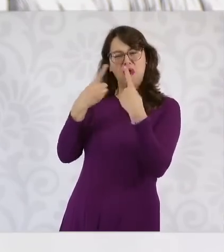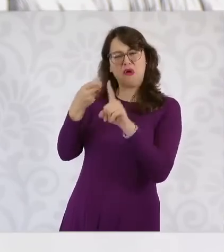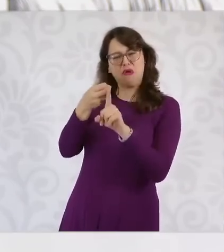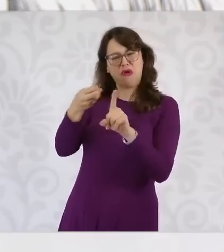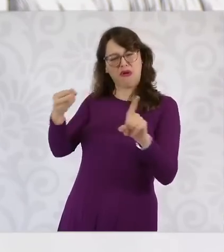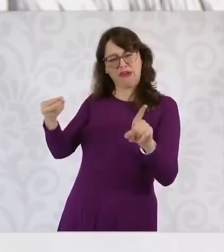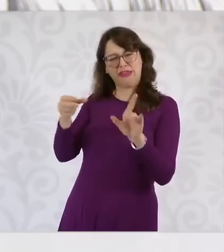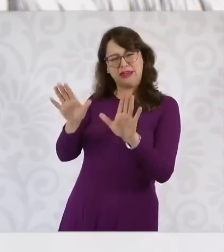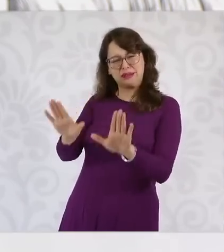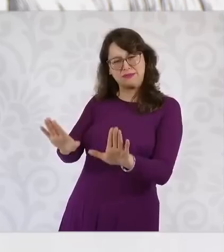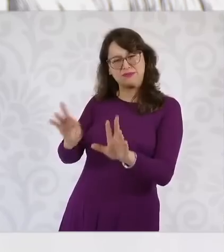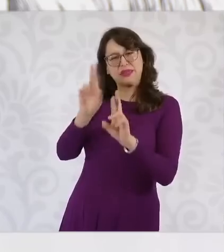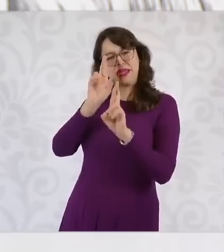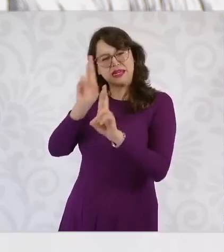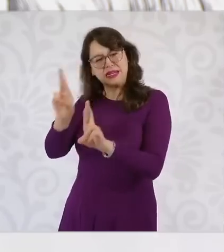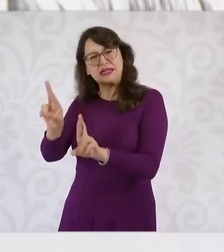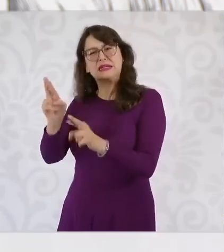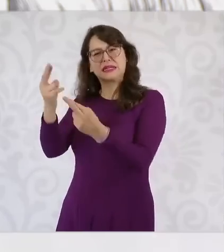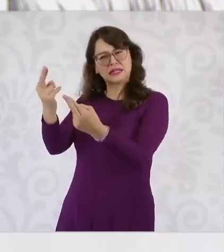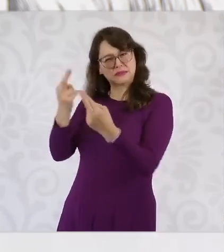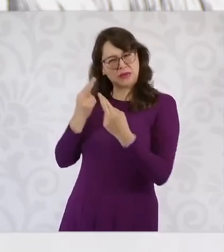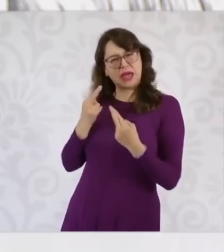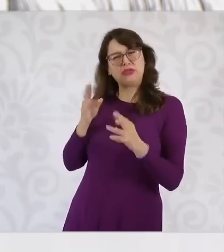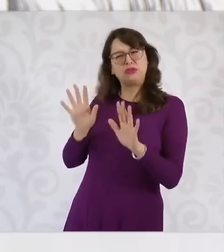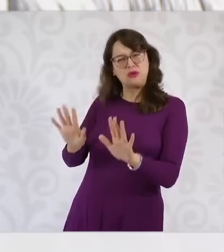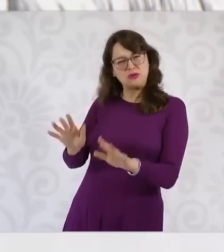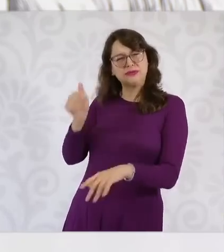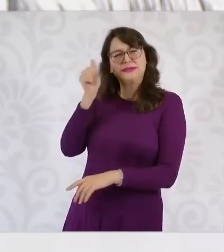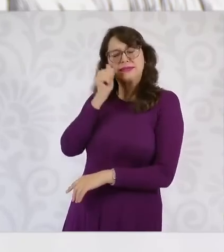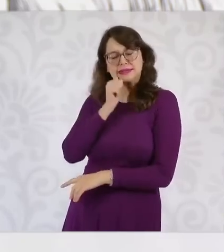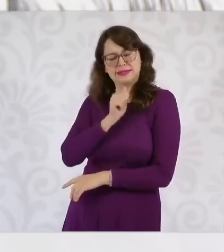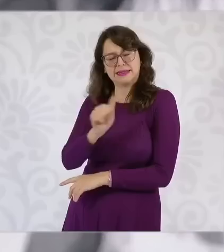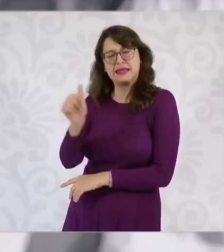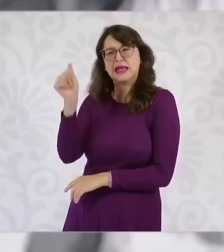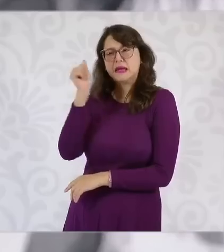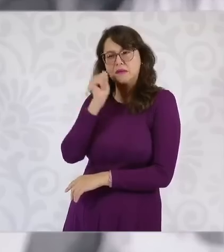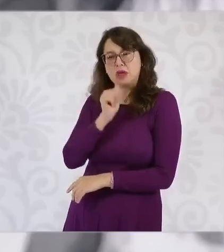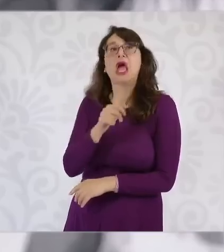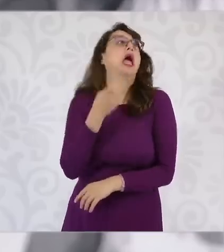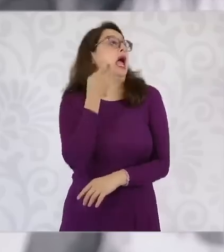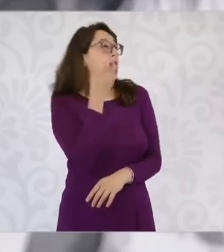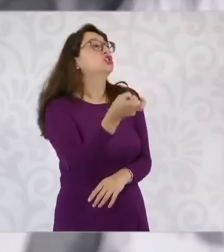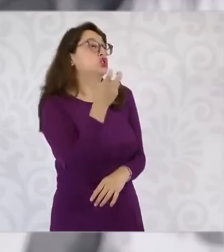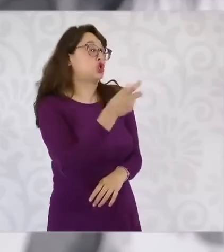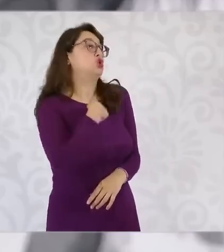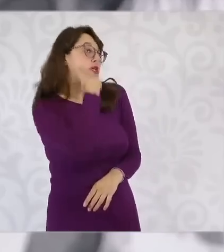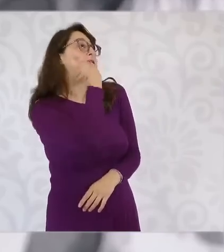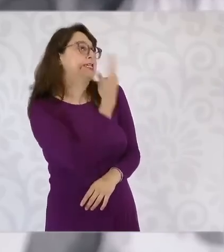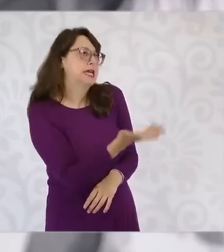porque respetuoso siempre no entre todas y entre todas eso pretendo yo Entonces vienes a denunciar